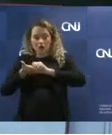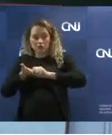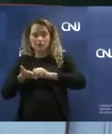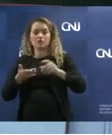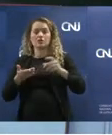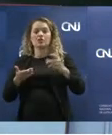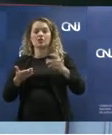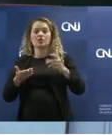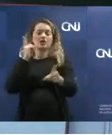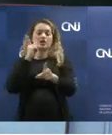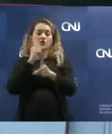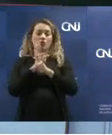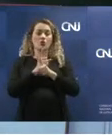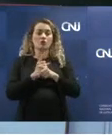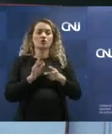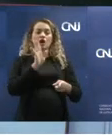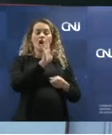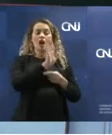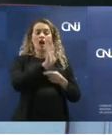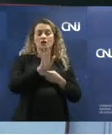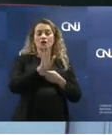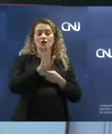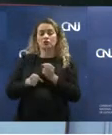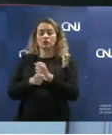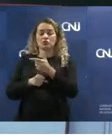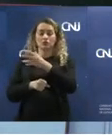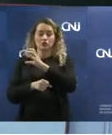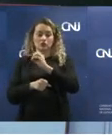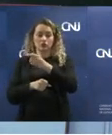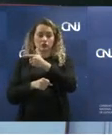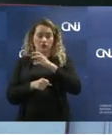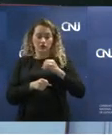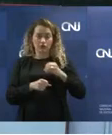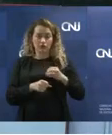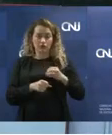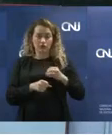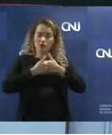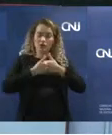100 de 2020, ao dispor, dentre outros temas, sobre a prática de atos